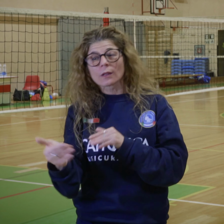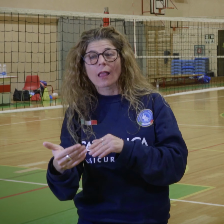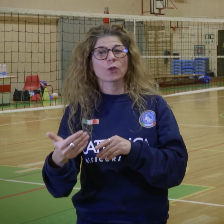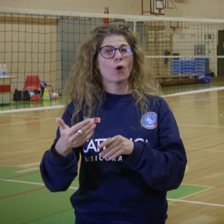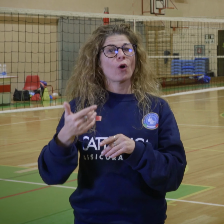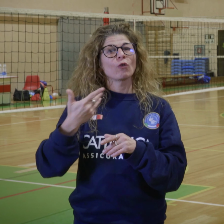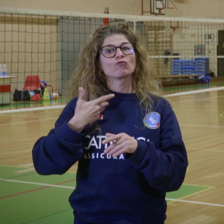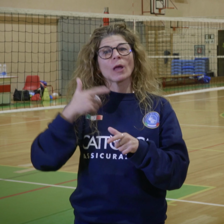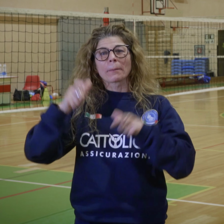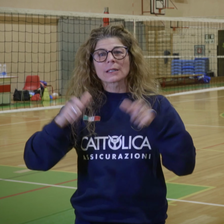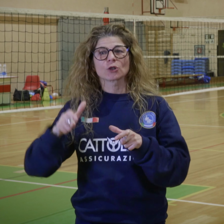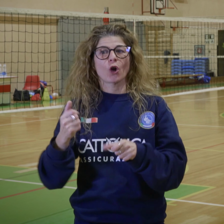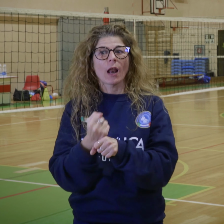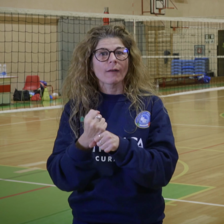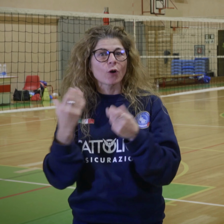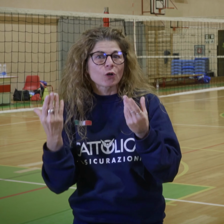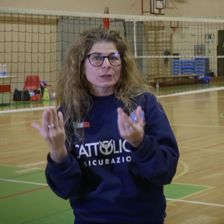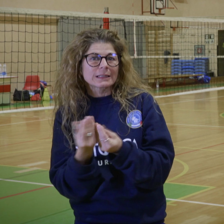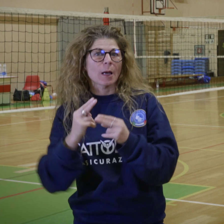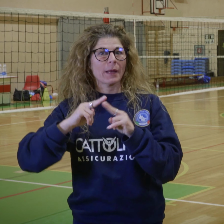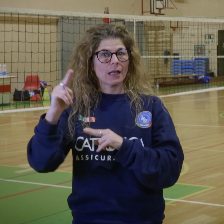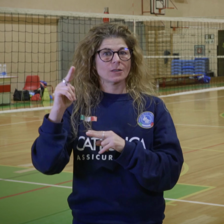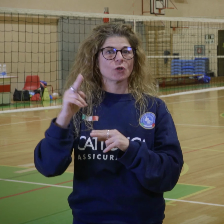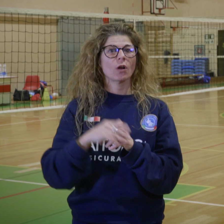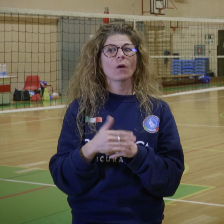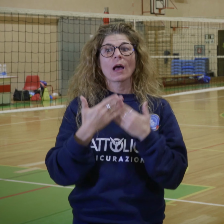intorno alla Nazionale. Faccio un grande in bocca al lupo alle ragazze: